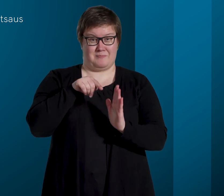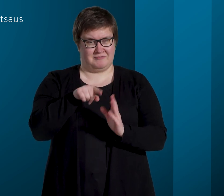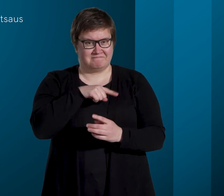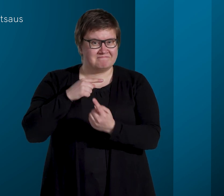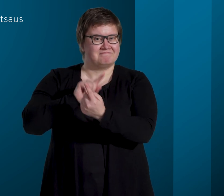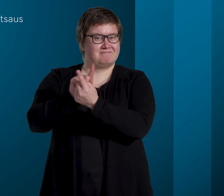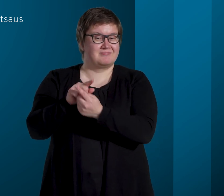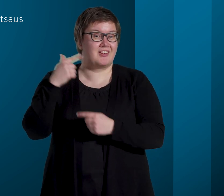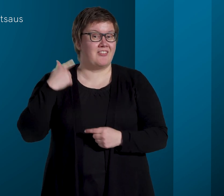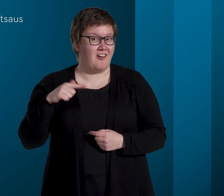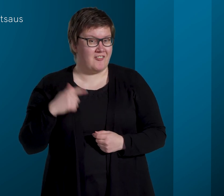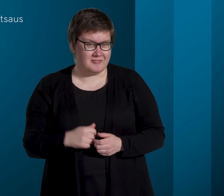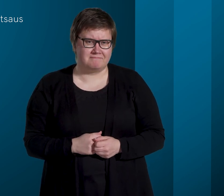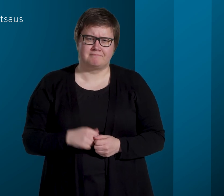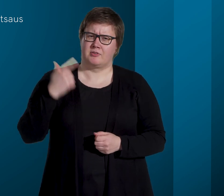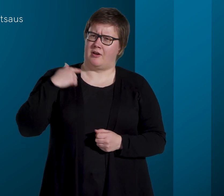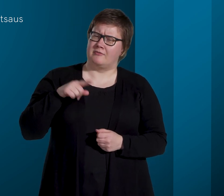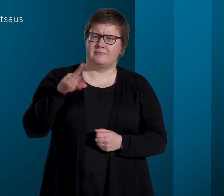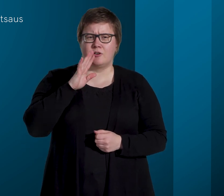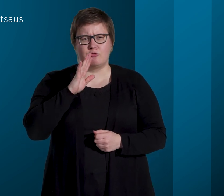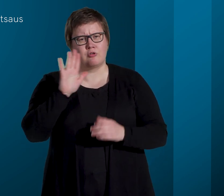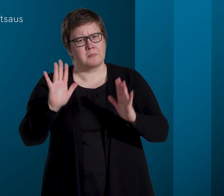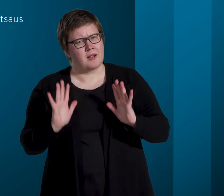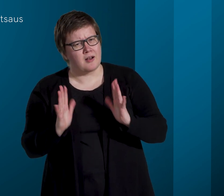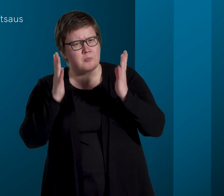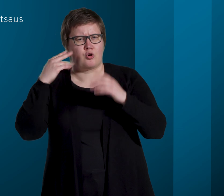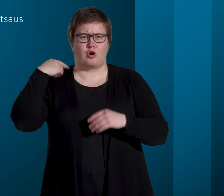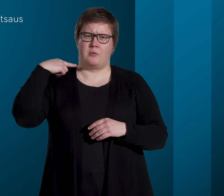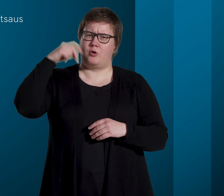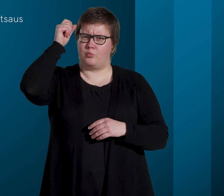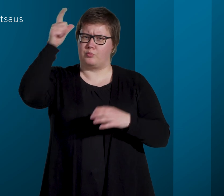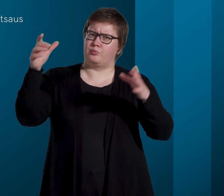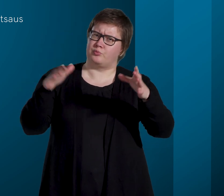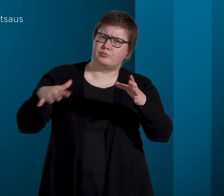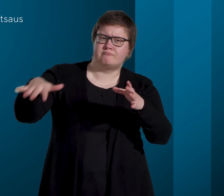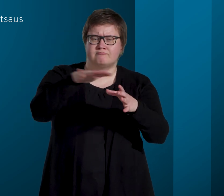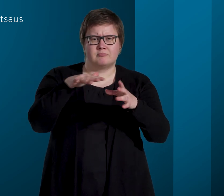tapaamme Tanjan, joka kertoo elämästään romanikulttuurissa -